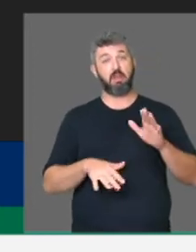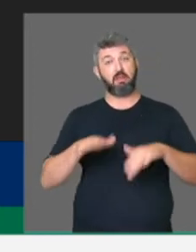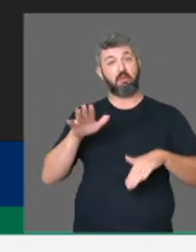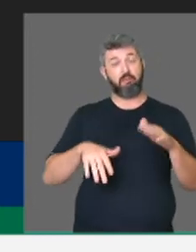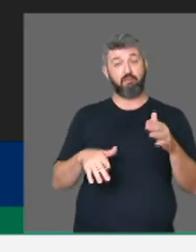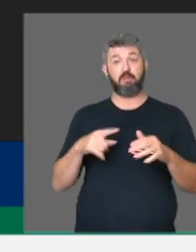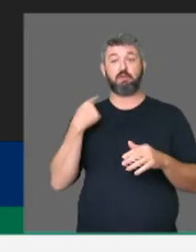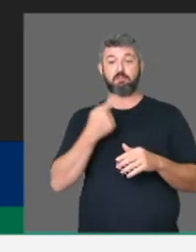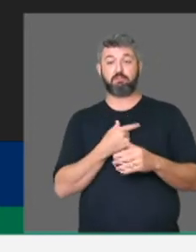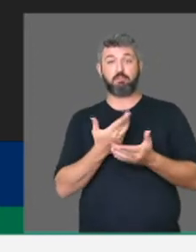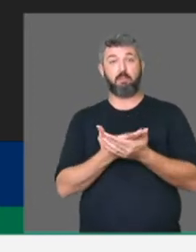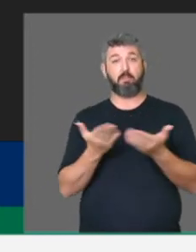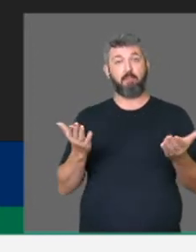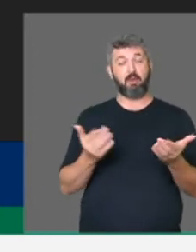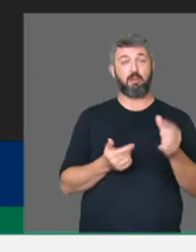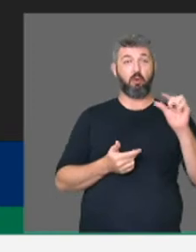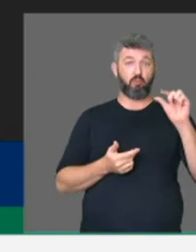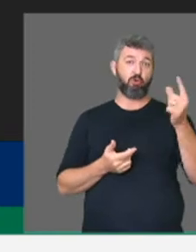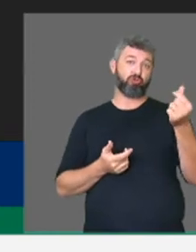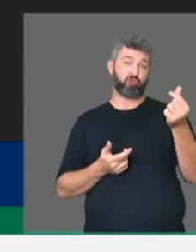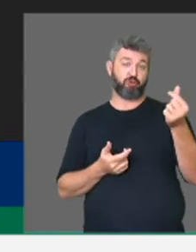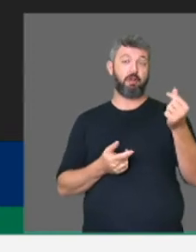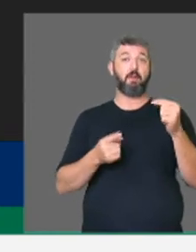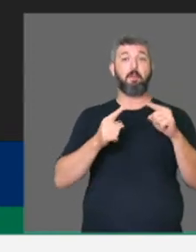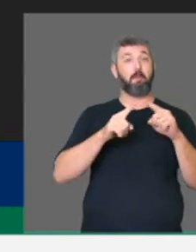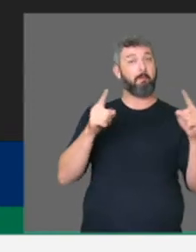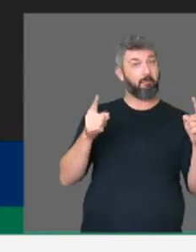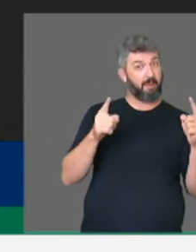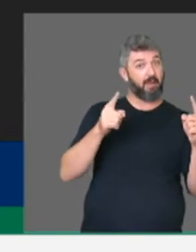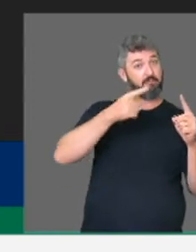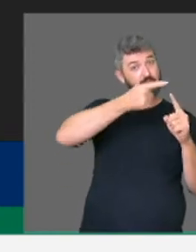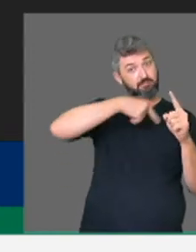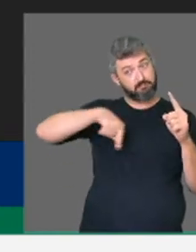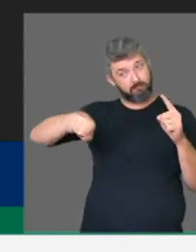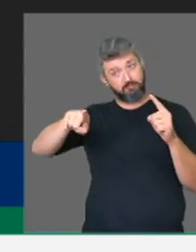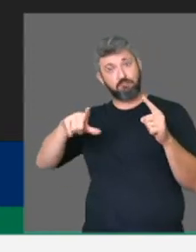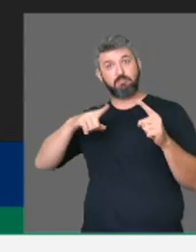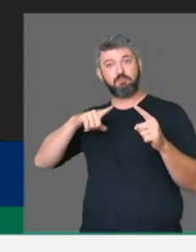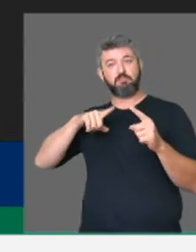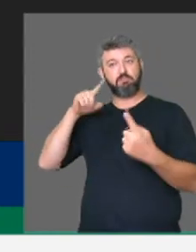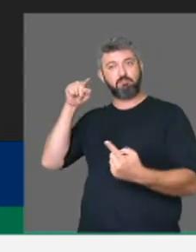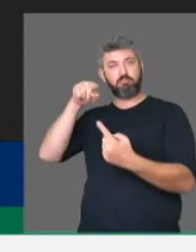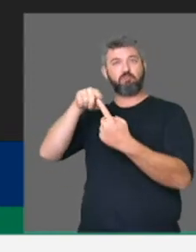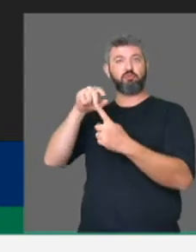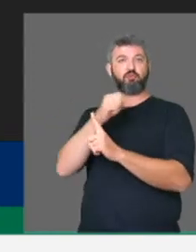SE ATENHAM A ISSO. ESQUEÇAM OS VALORES PORQUE ESSA DÍVIDA É LÁ DE 91. DESDE PRATICAMENTE QUANDO O FUNDO